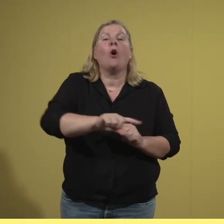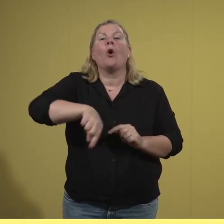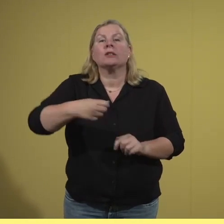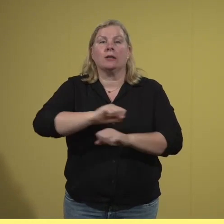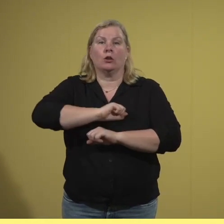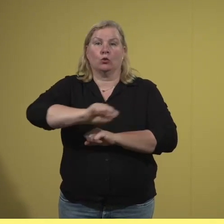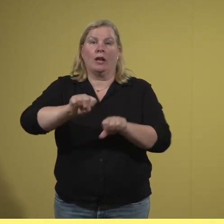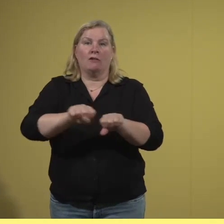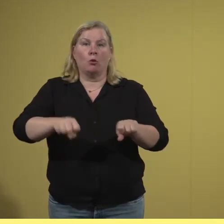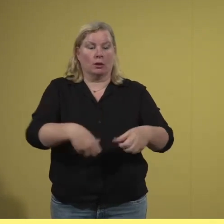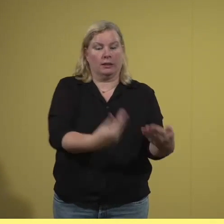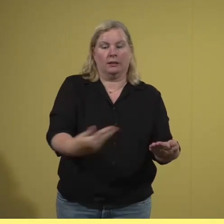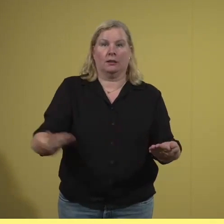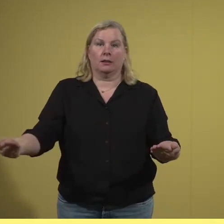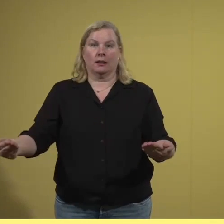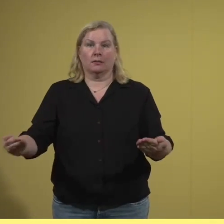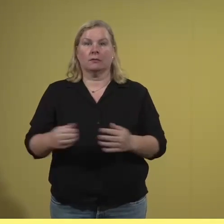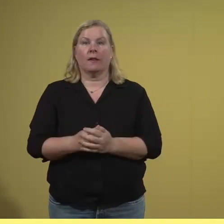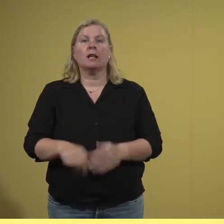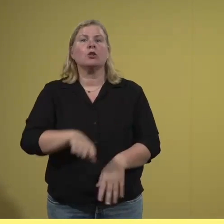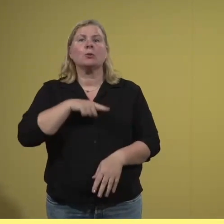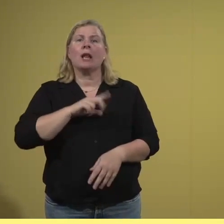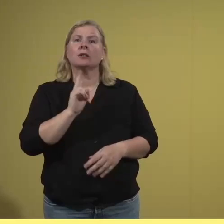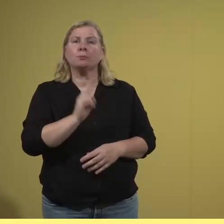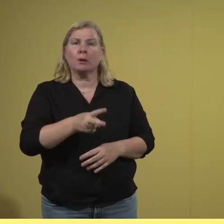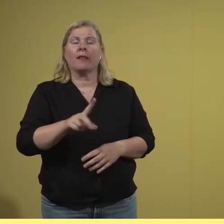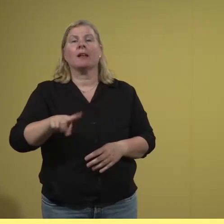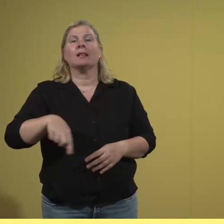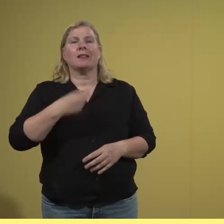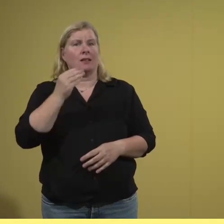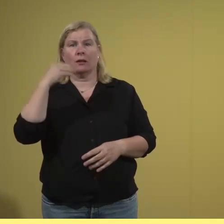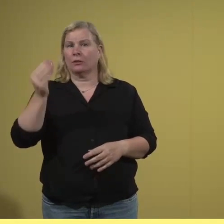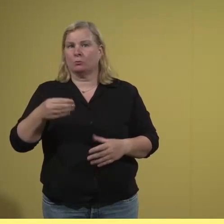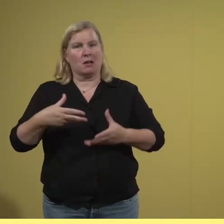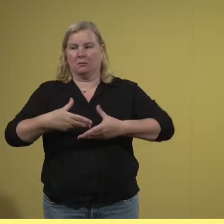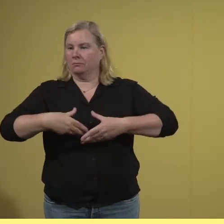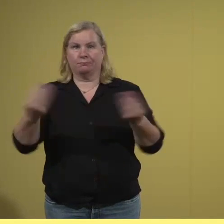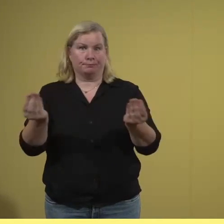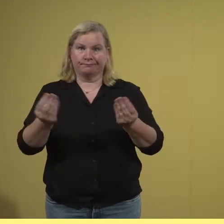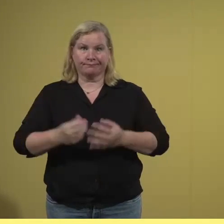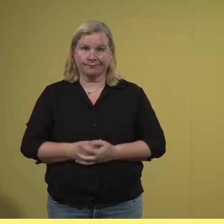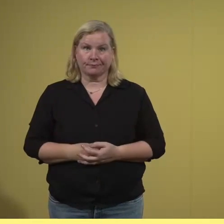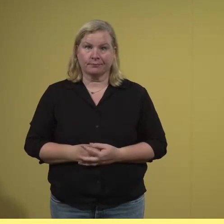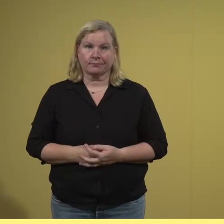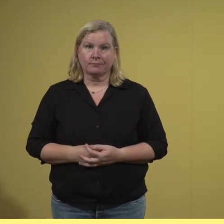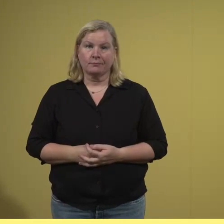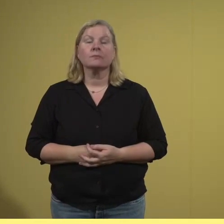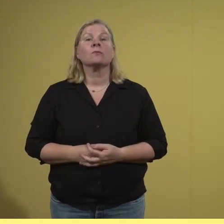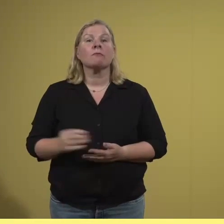und dann so schnell als möglich servieren. Weil, sonst ist die Essenz und die ätherischen Öle und der eigentliche Geschmack einfach weg.